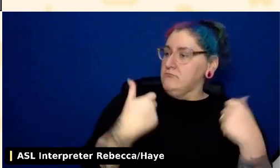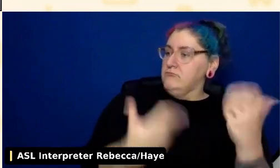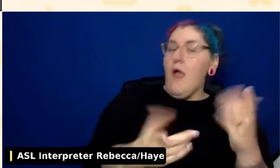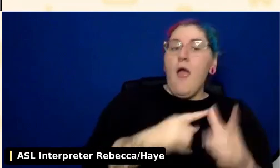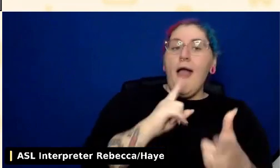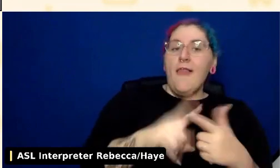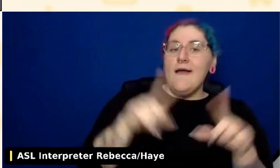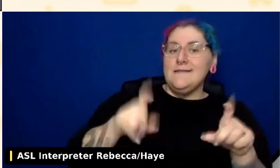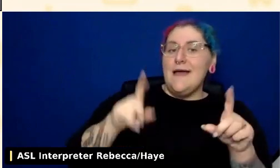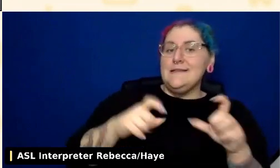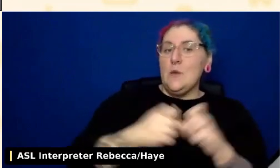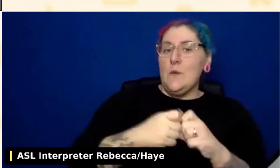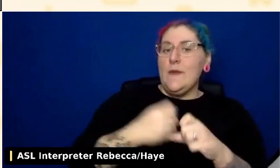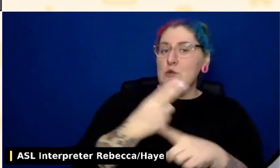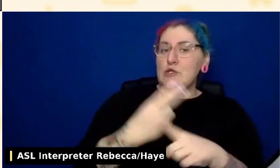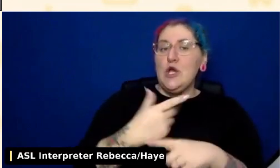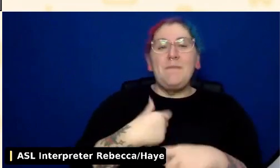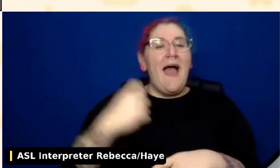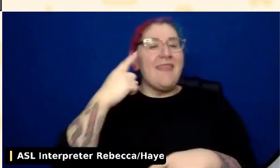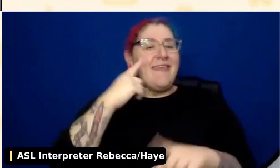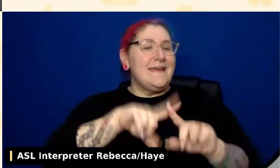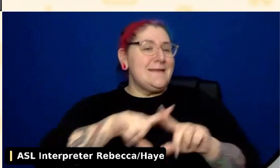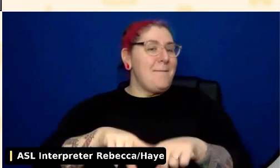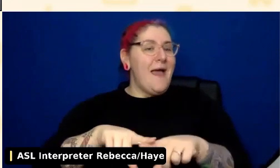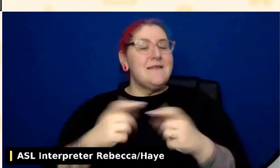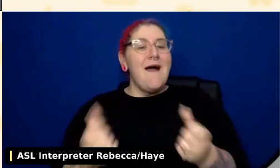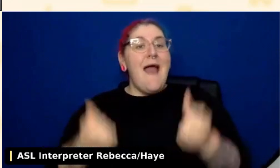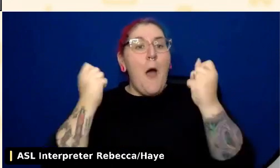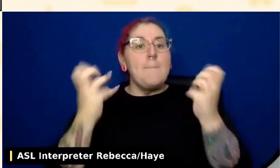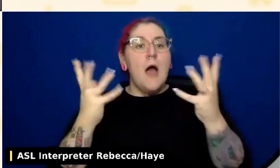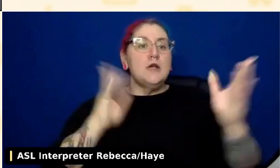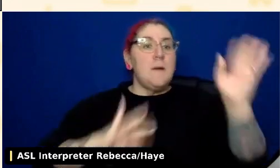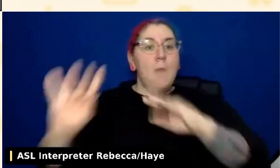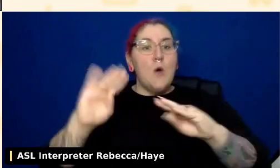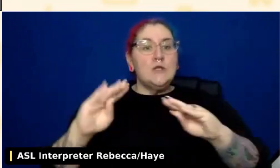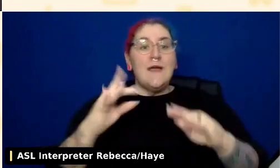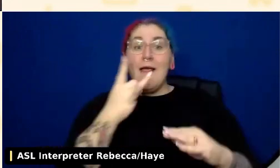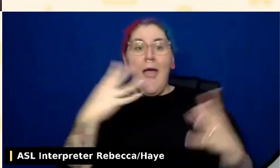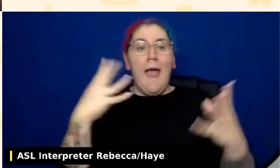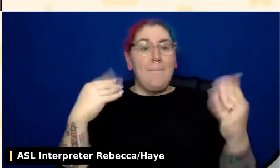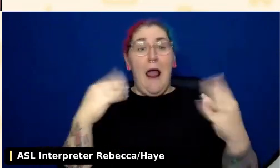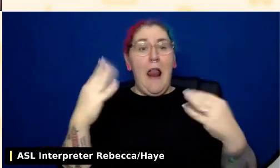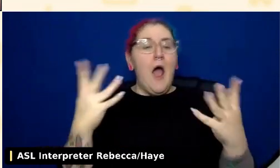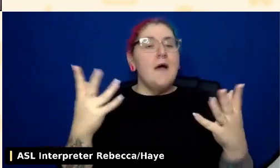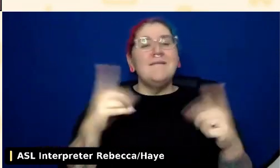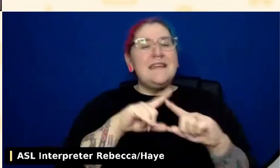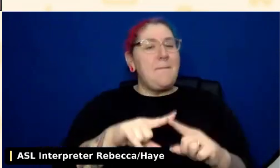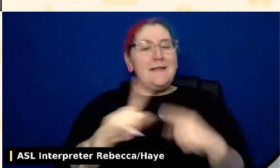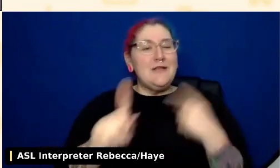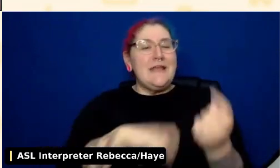cuánto parpadeo hay. Realmente dependerá de lo que estés haciendo dentro de ese elemento 3D.